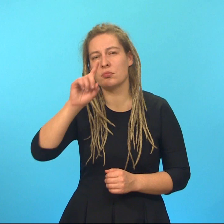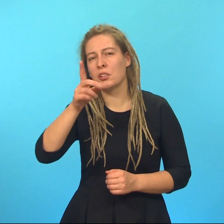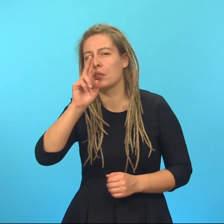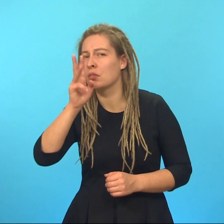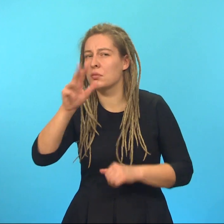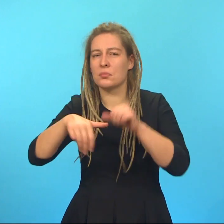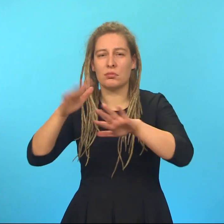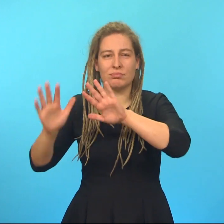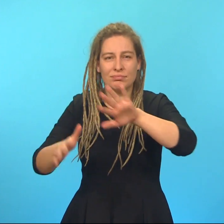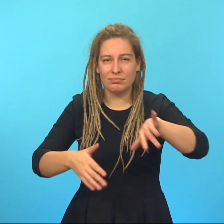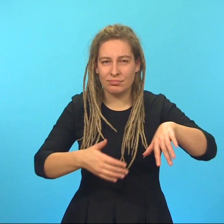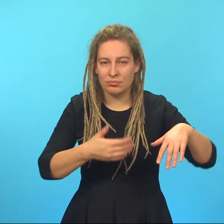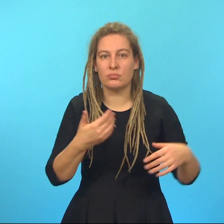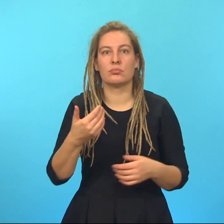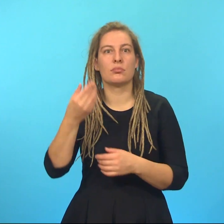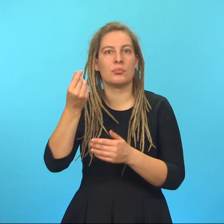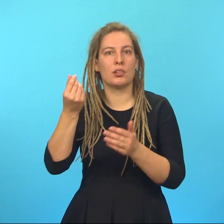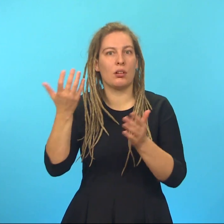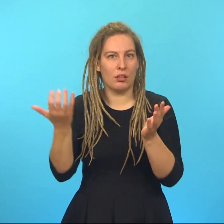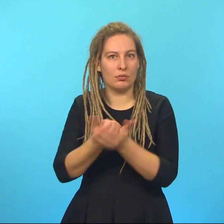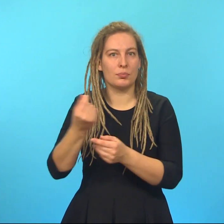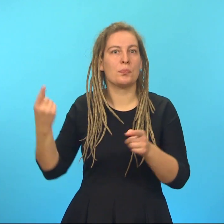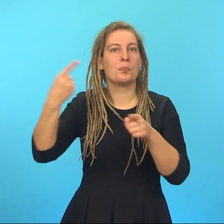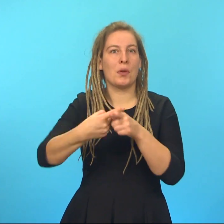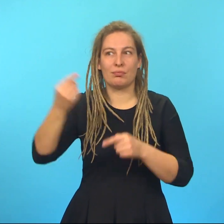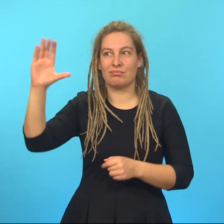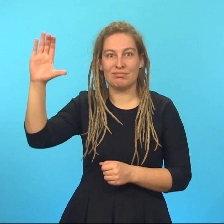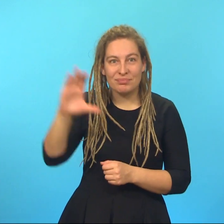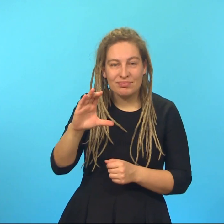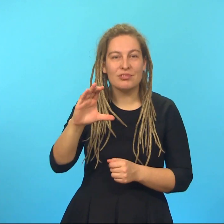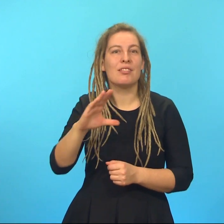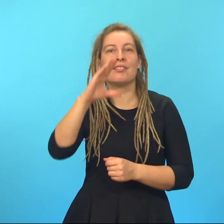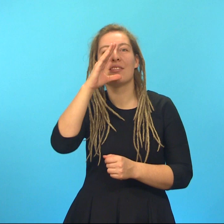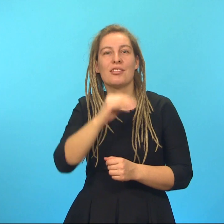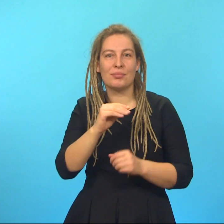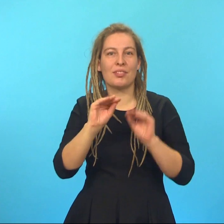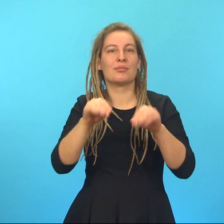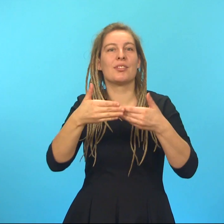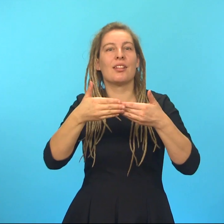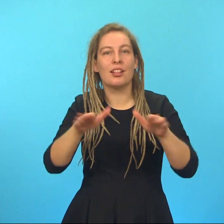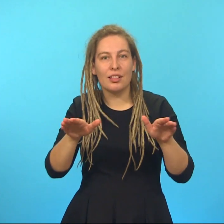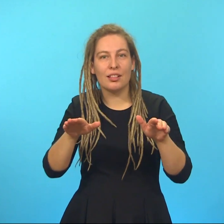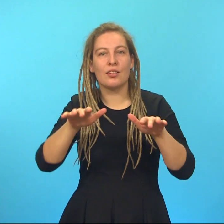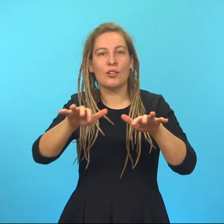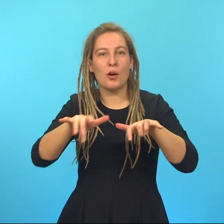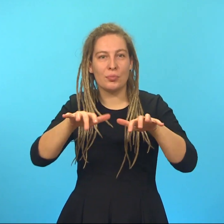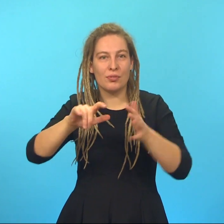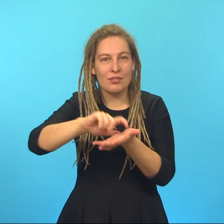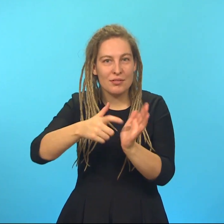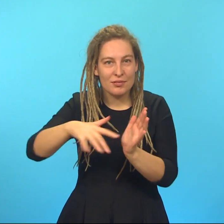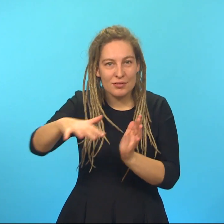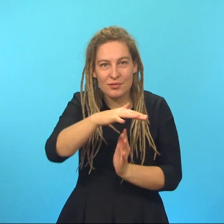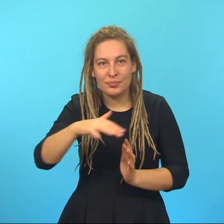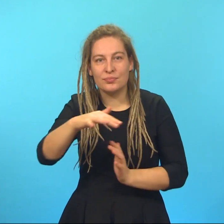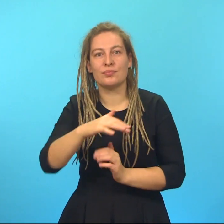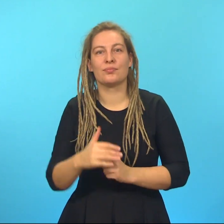Po kelerių metų gavus papildomų etatų, duris atvėrė kompiuterių svetainė.